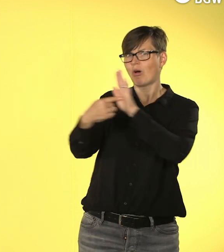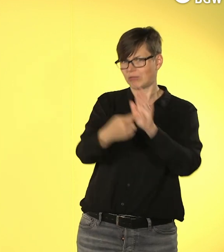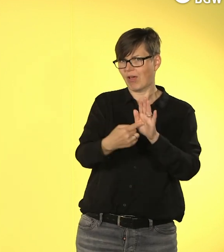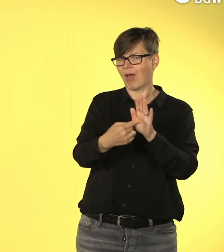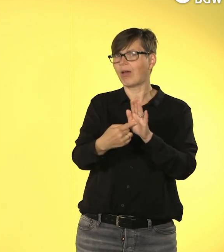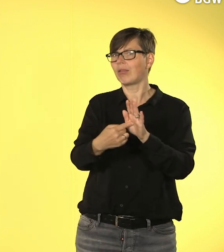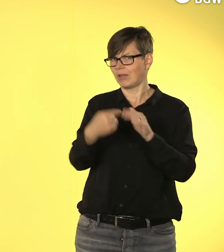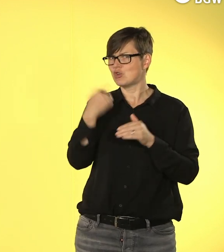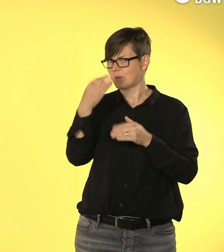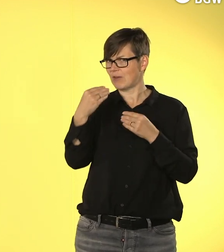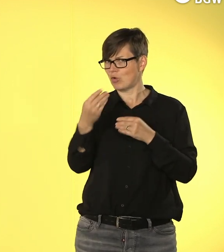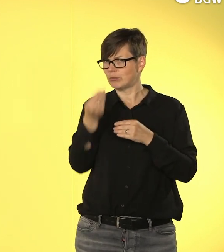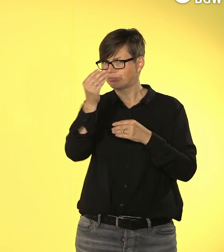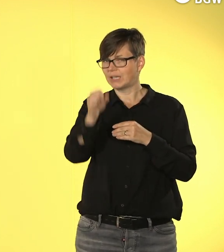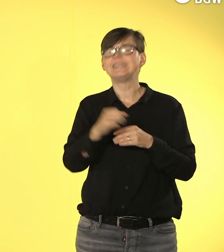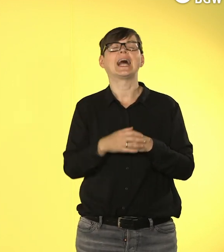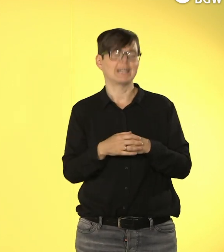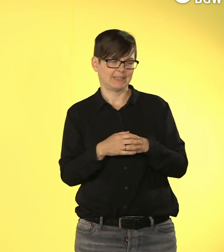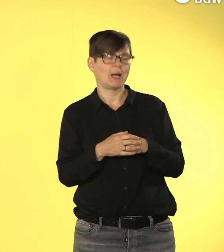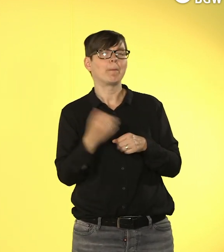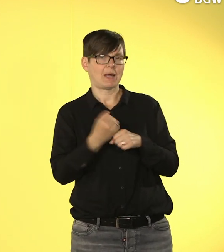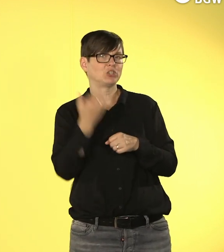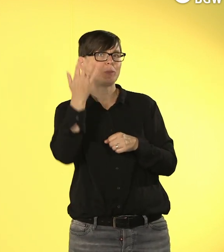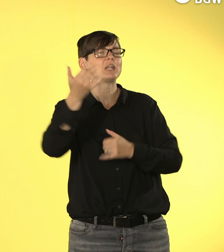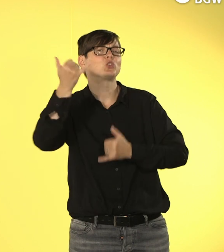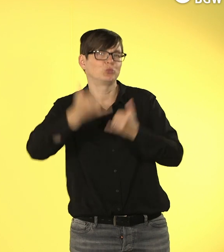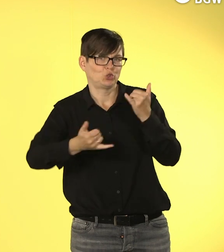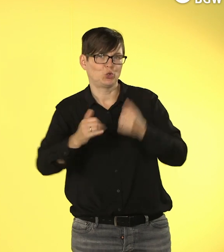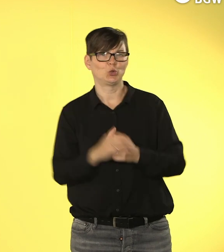Wer Interesse hat, ich sage noch die E-Mail-Adresse.